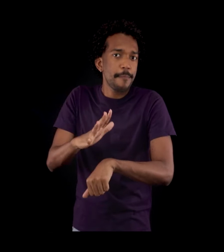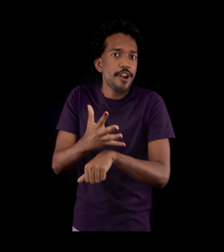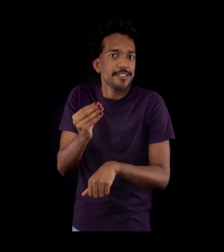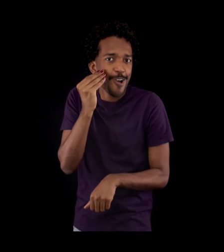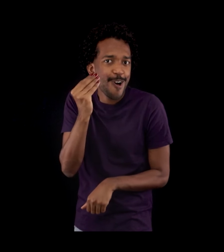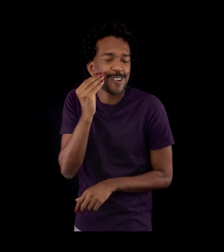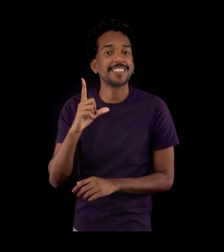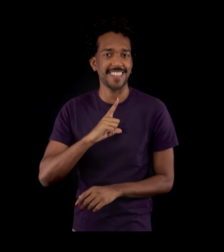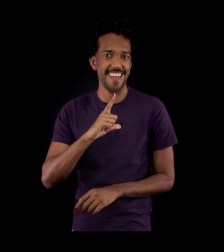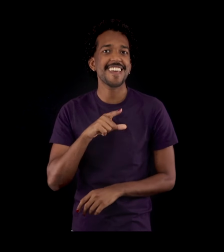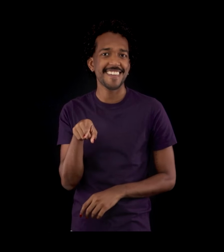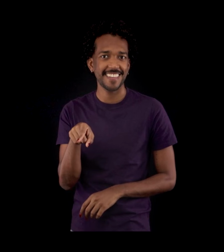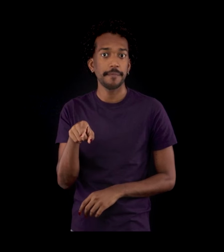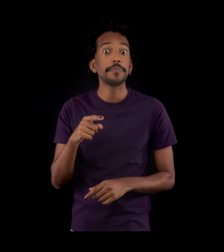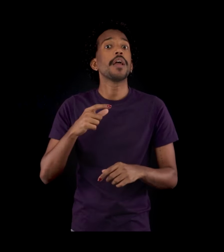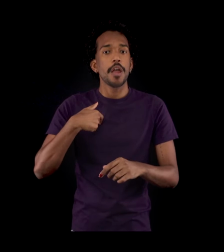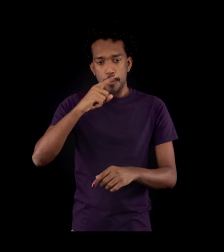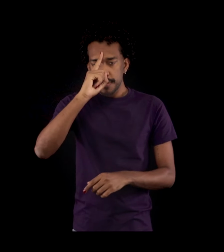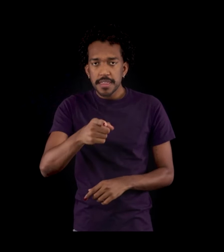Eu, inclusive, mandava fazer laboratório.